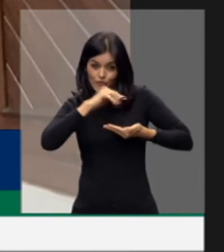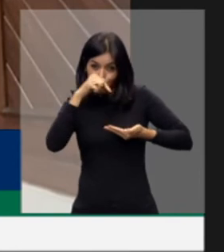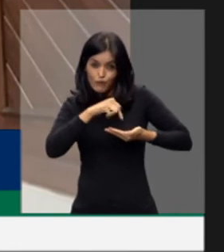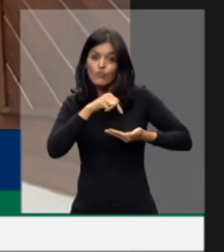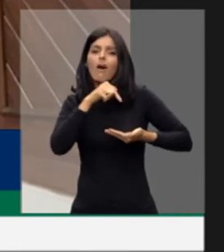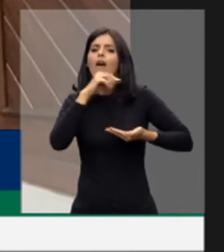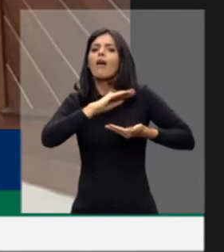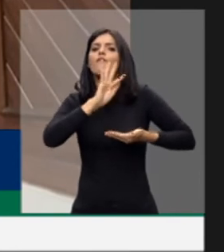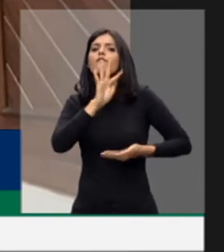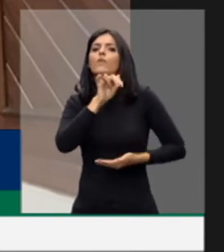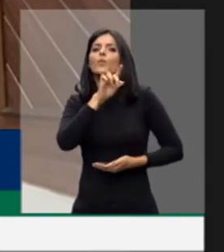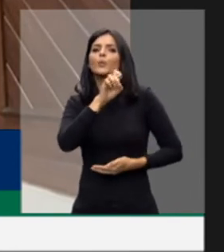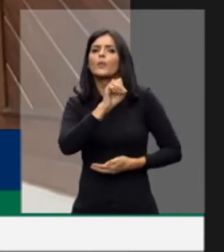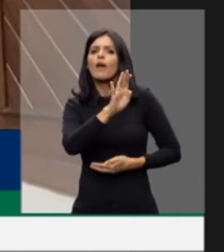BRASILEIRA QUE É A REGULAMENTAÇÃO DO NOVO